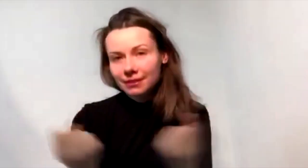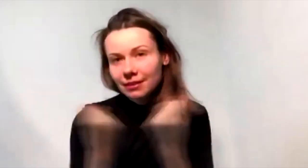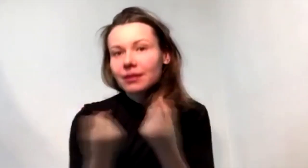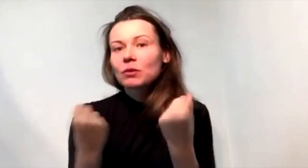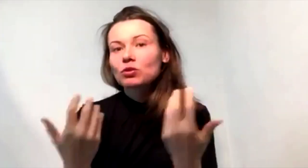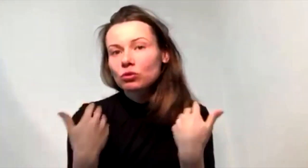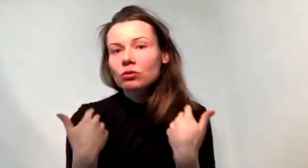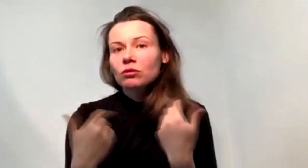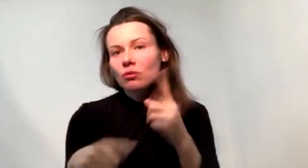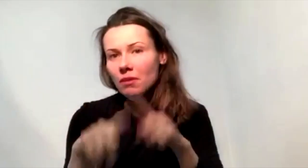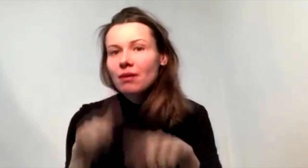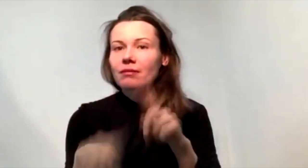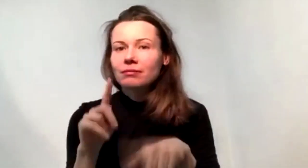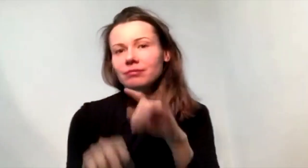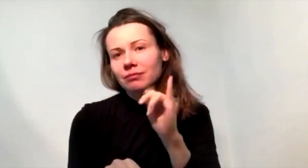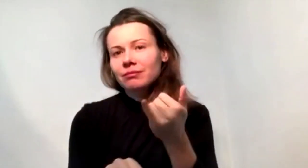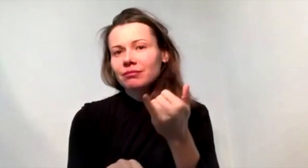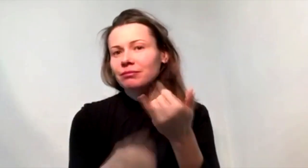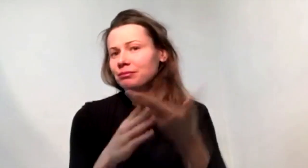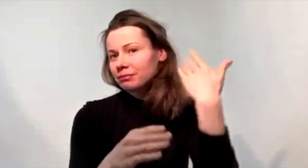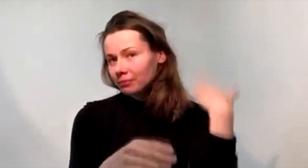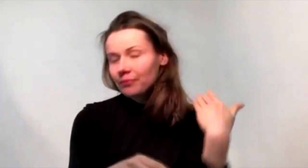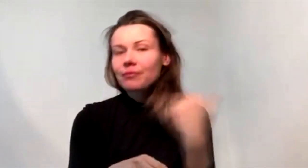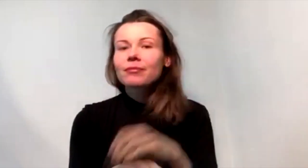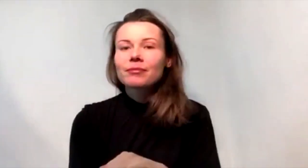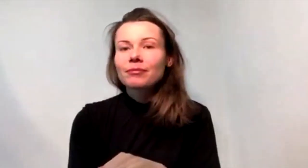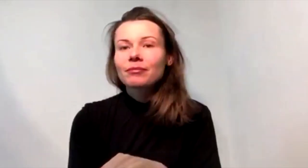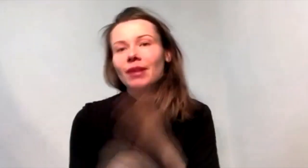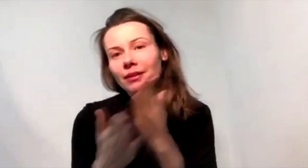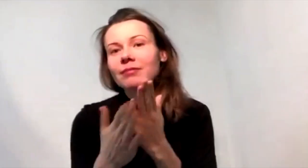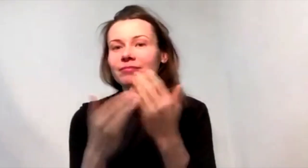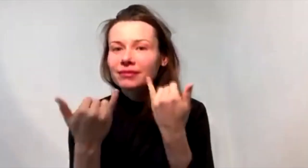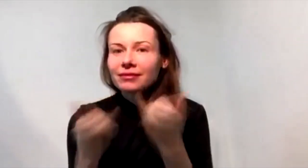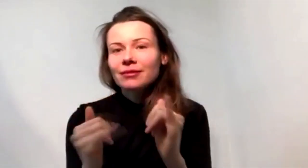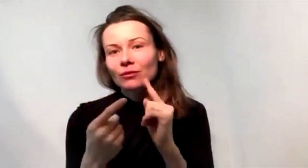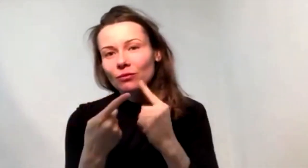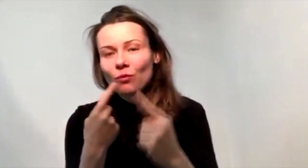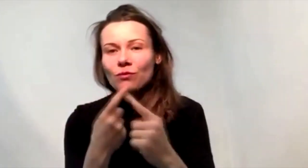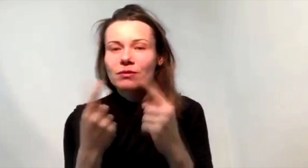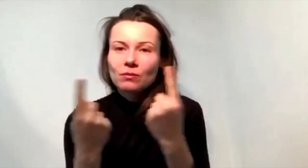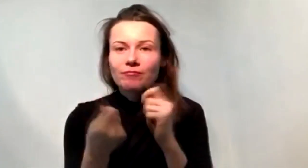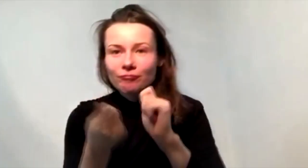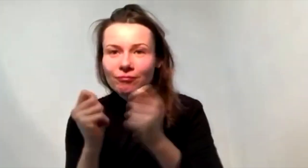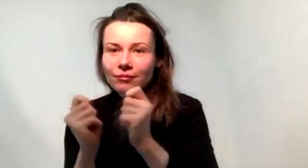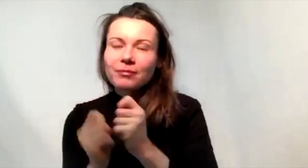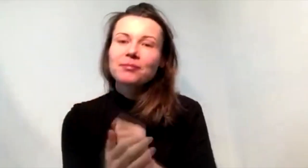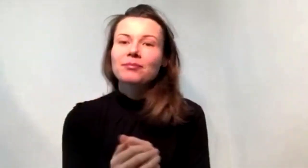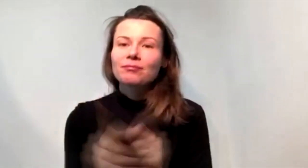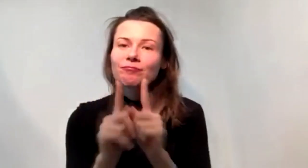Staram żyć normalnie, tak jak przedtem. Teraz jest trochę inaczej, bo sytuacja się zmieniła,